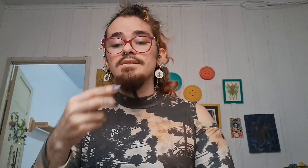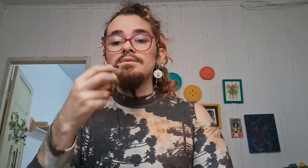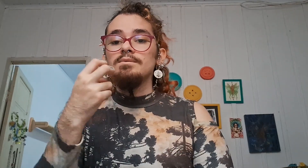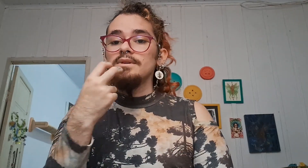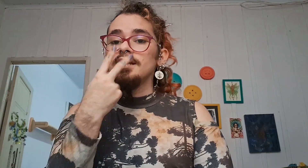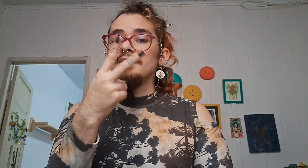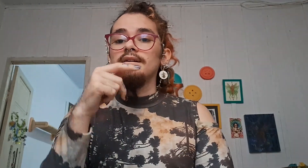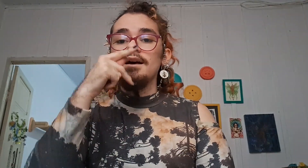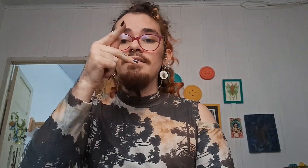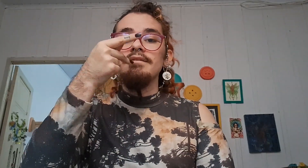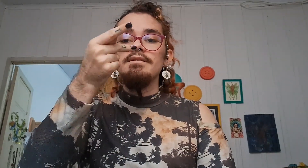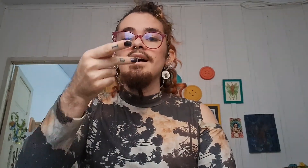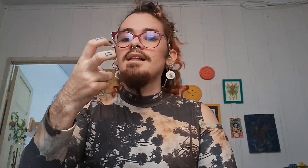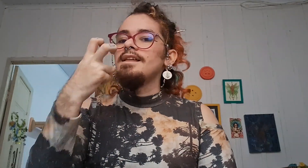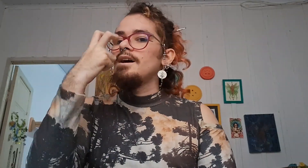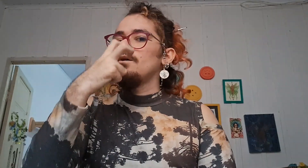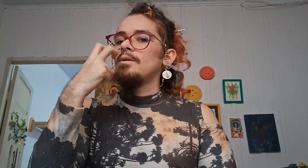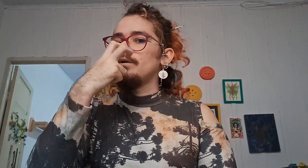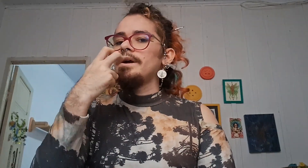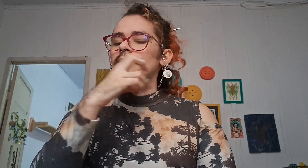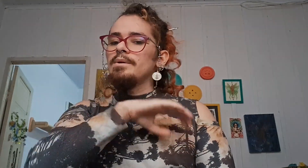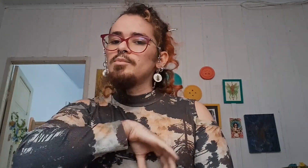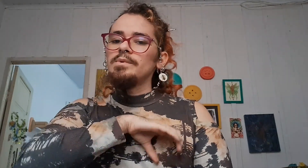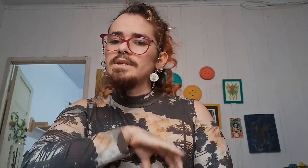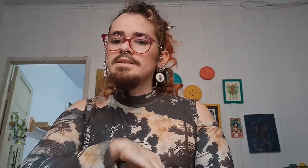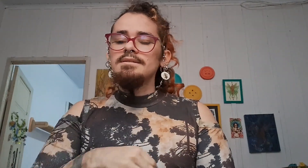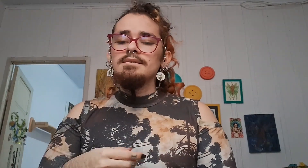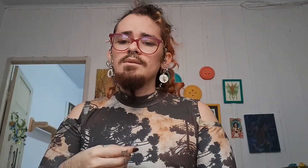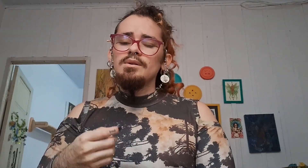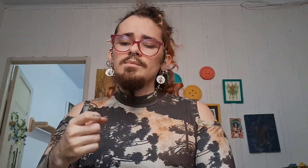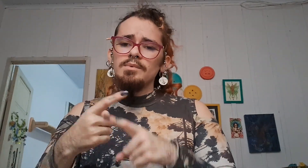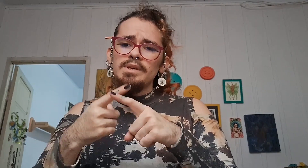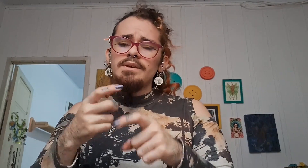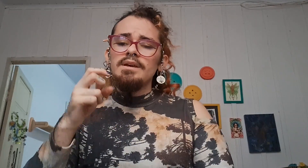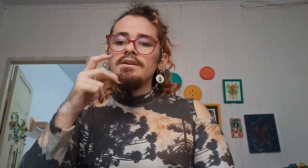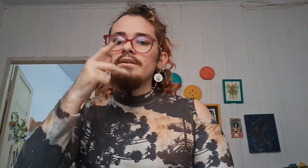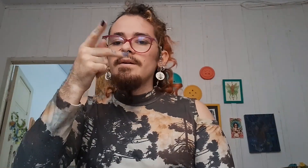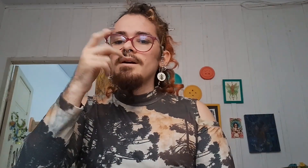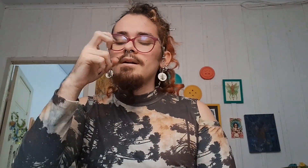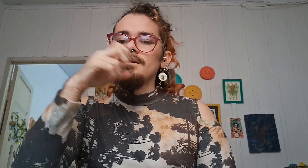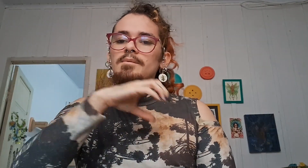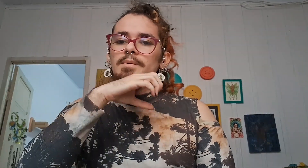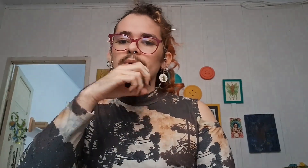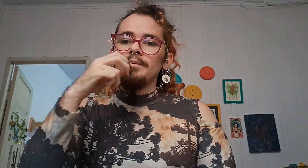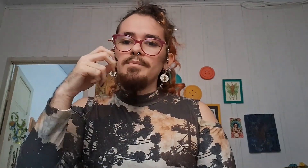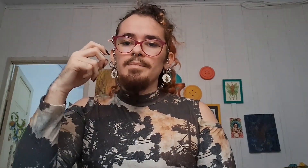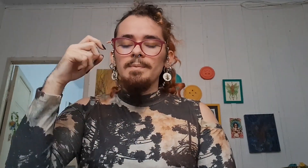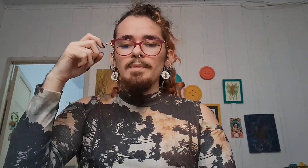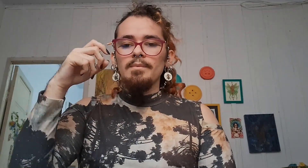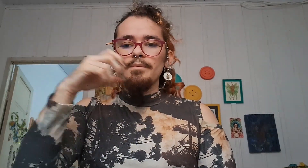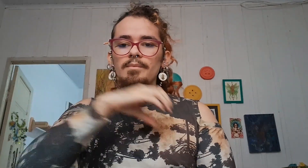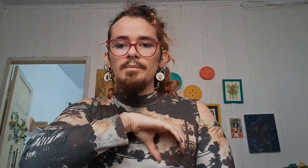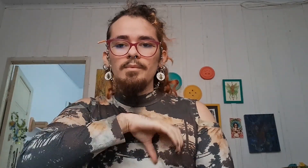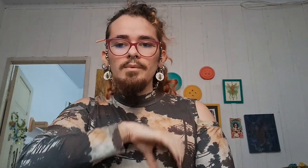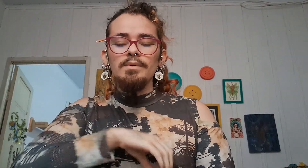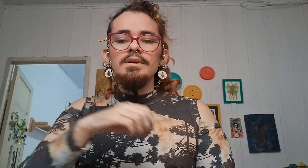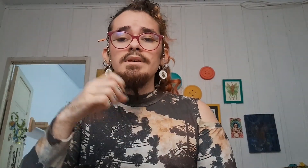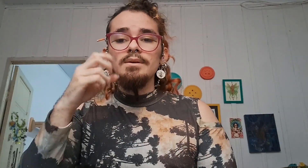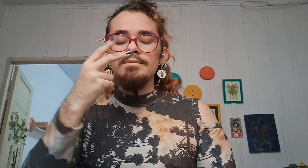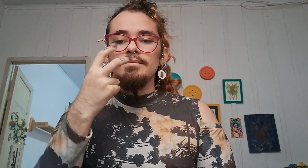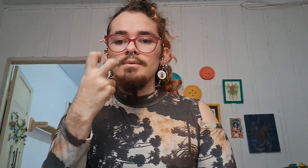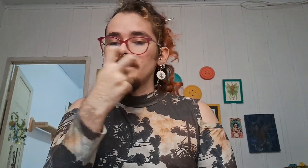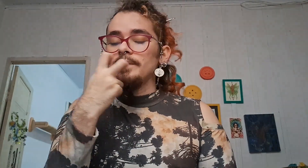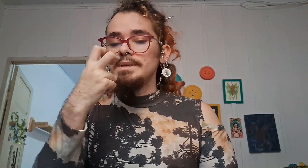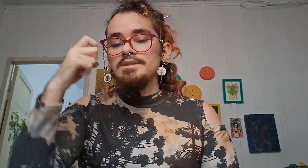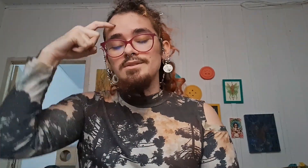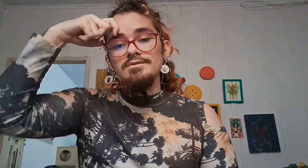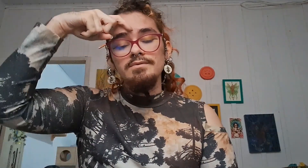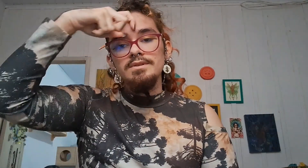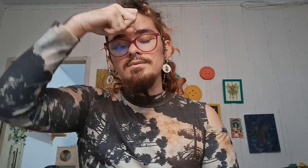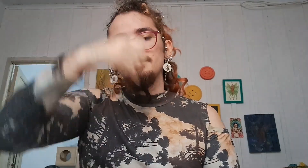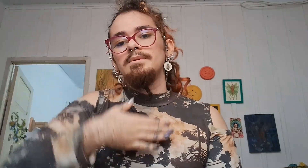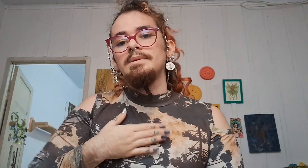porque verbalizar em português era dificíl